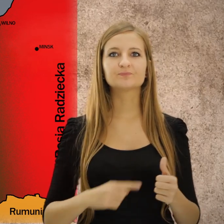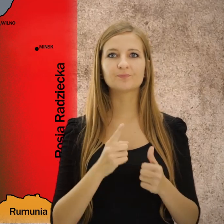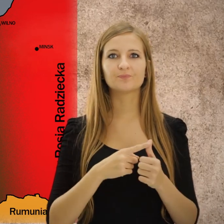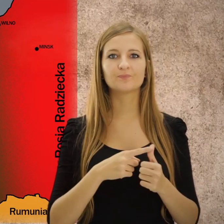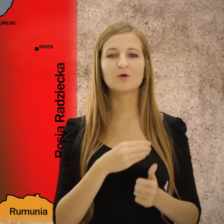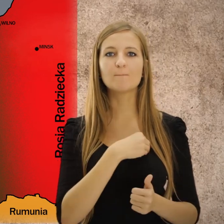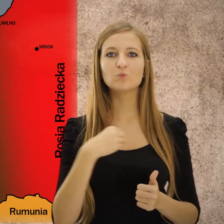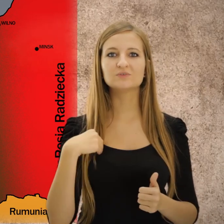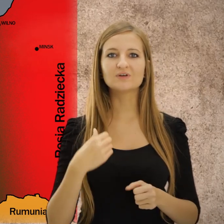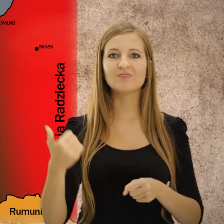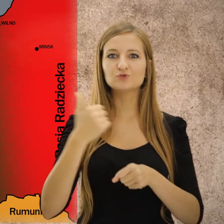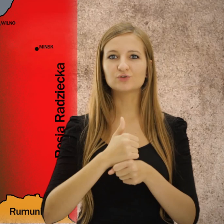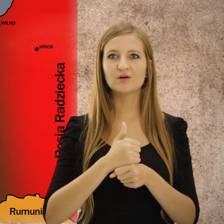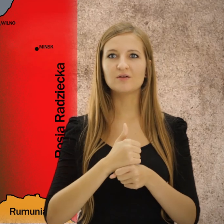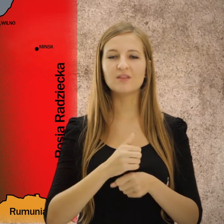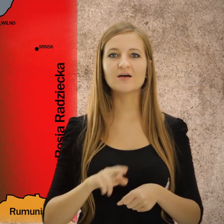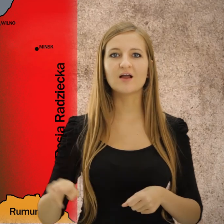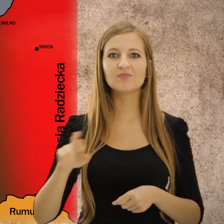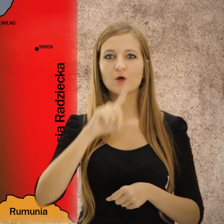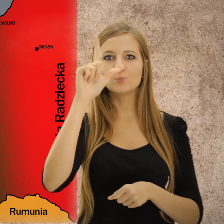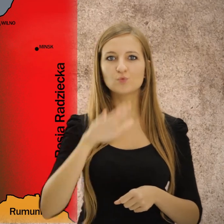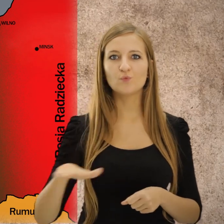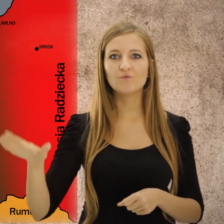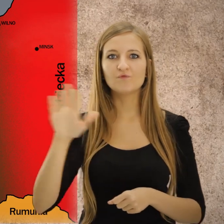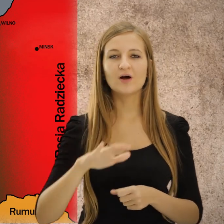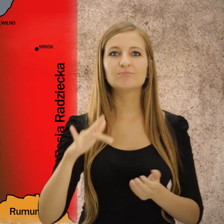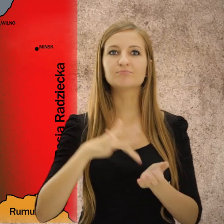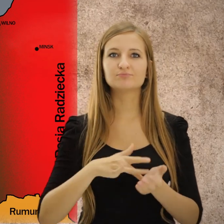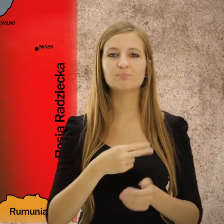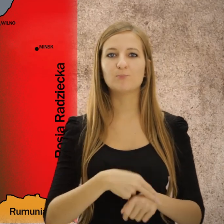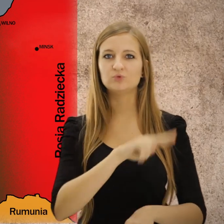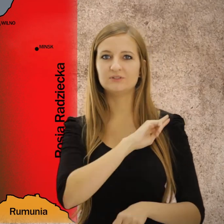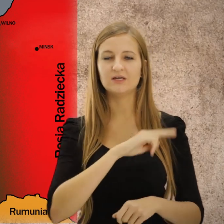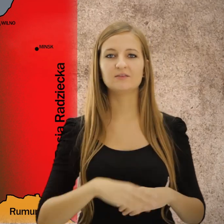W Poznaniu była to polska Naczelna Rada Ludowa.